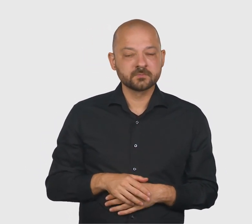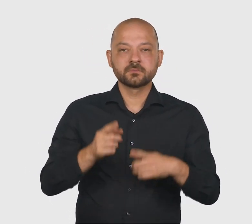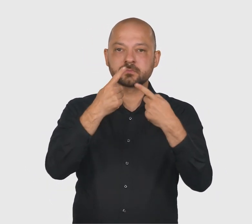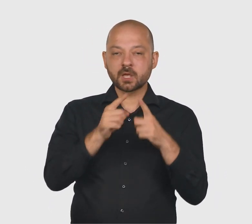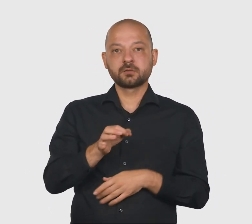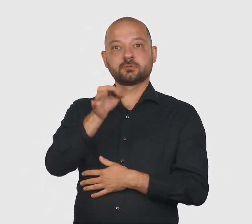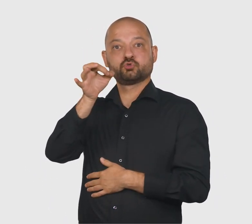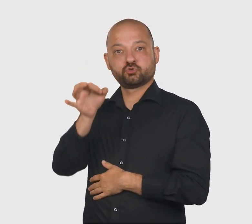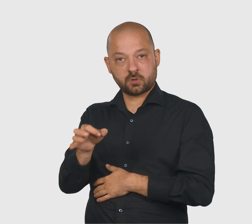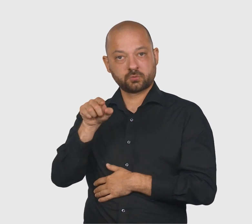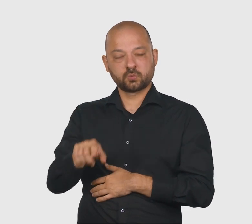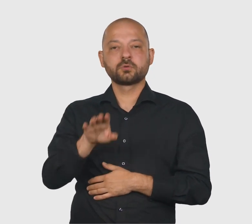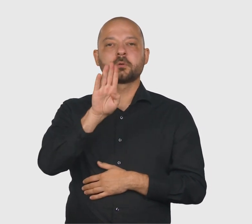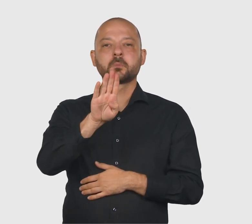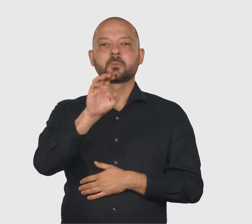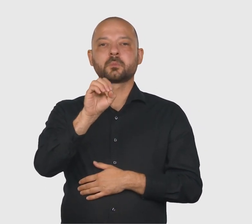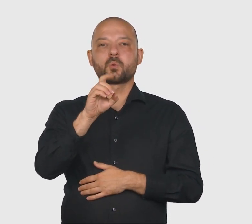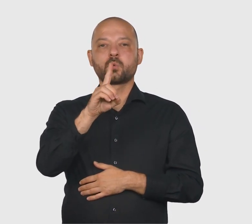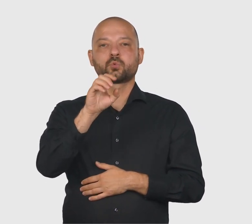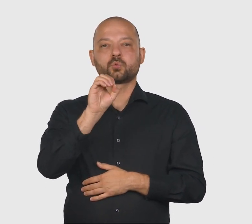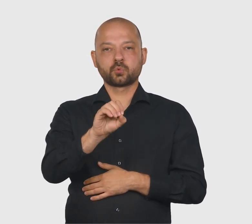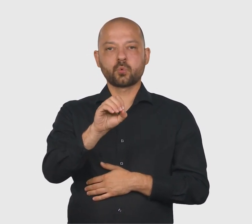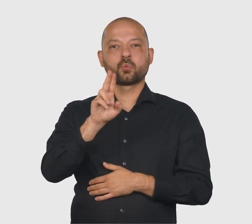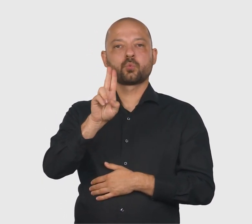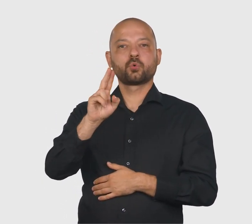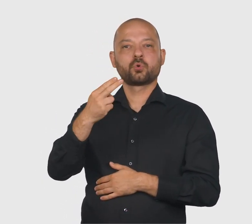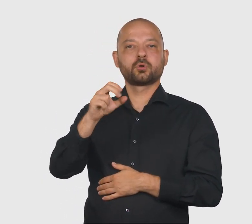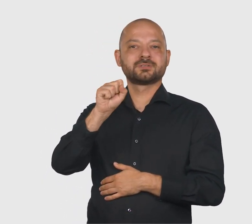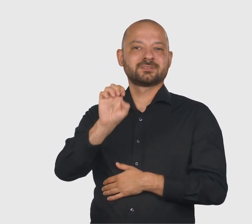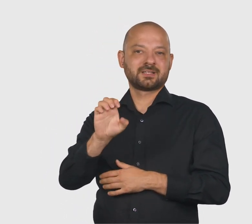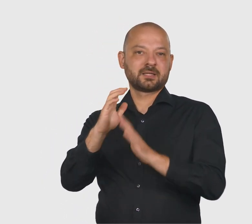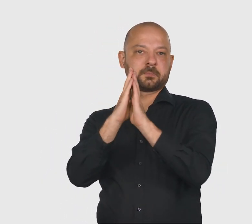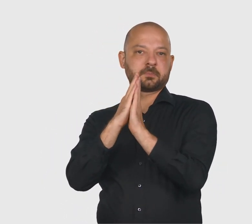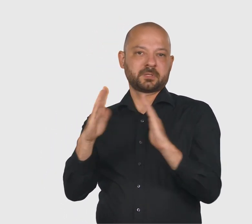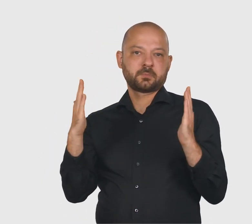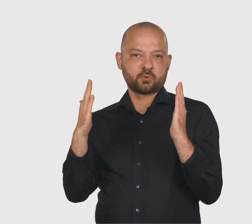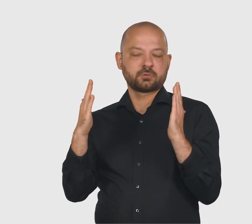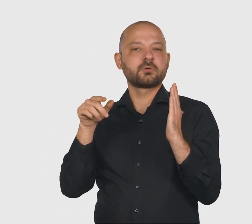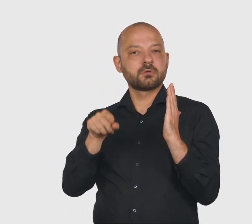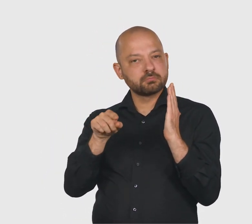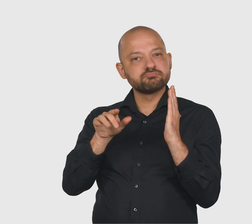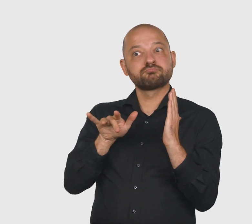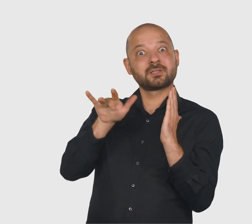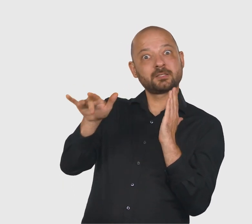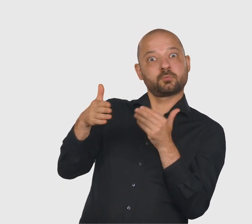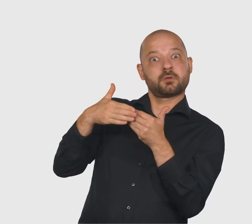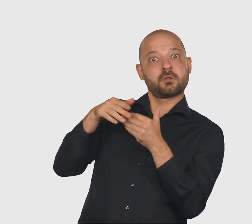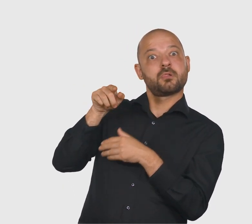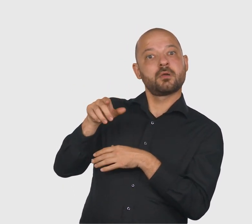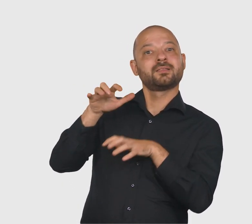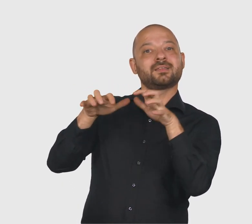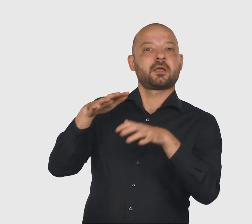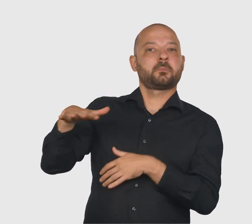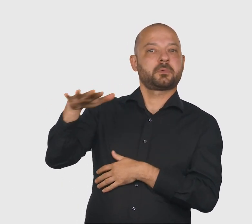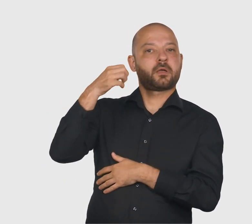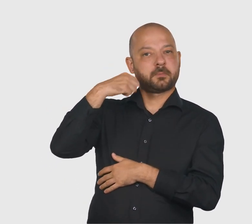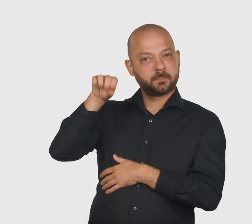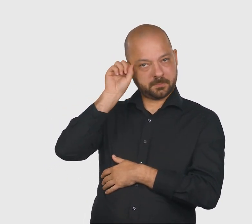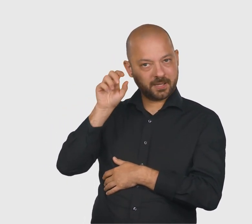Die Bodo-Uhse-Bibliothek liegt gegenüber dem Tierpark Berlin